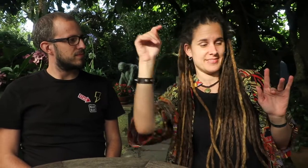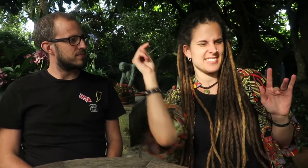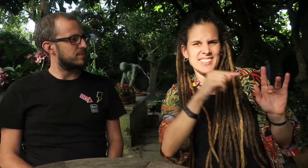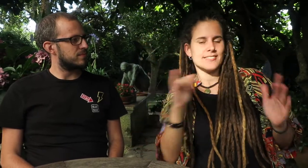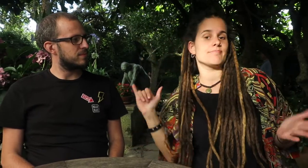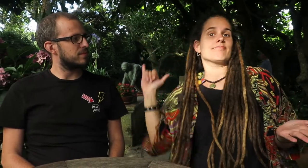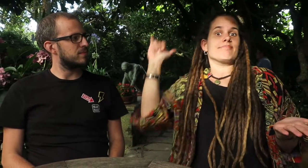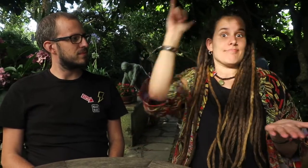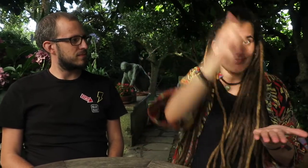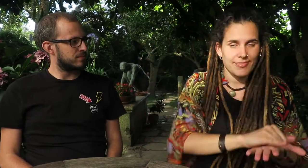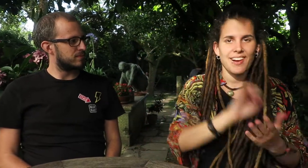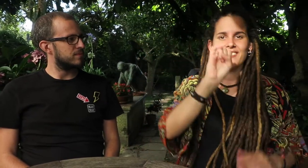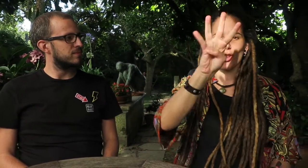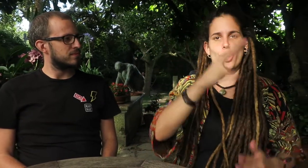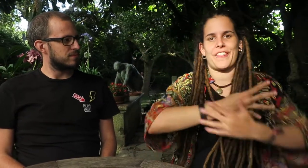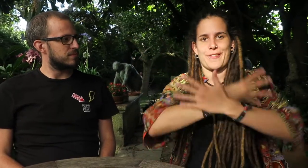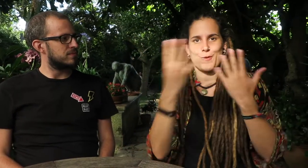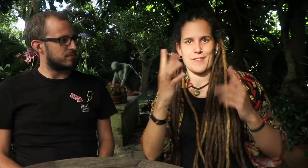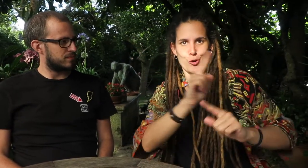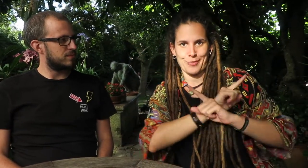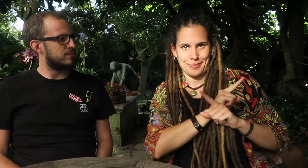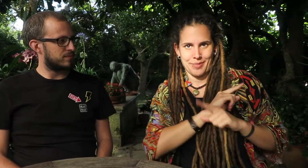Respecto a la primera parte, habrá aterrizar y estar en Noruega del 14 al 19 de noviembre.